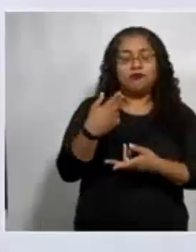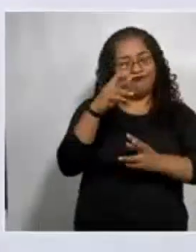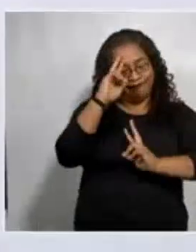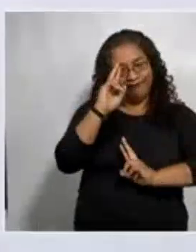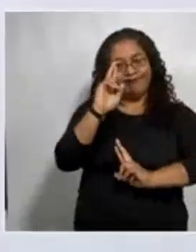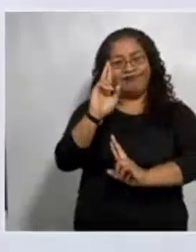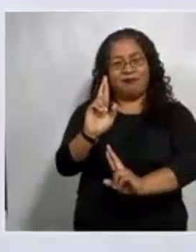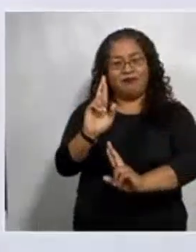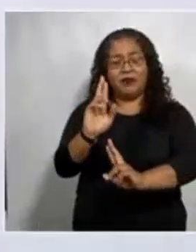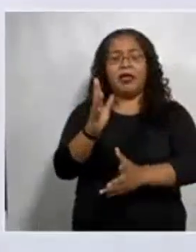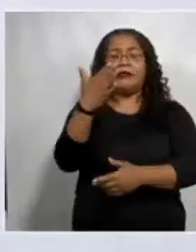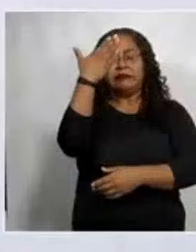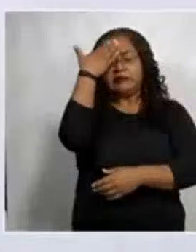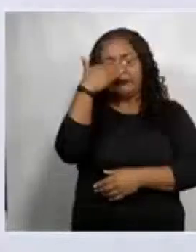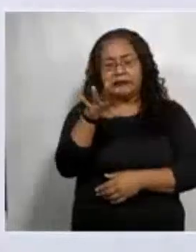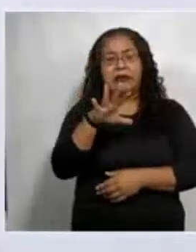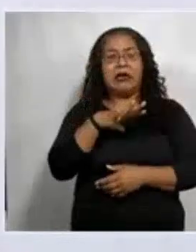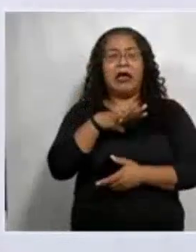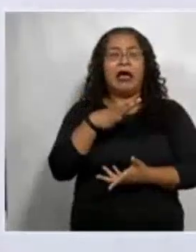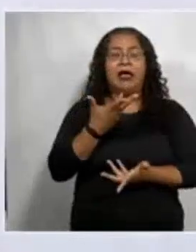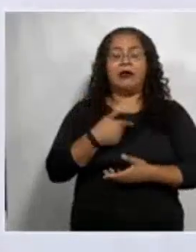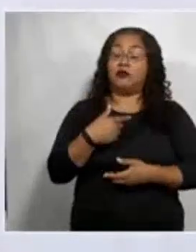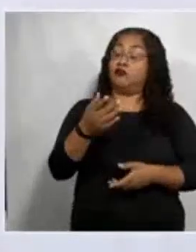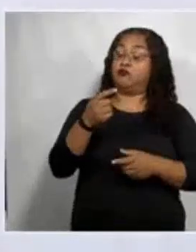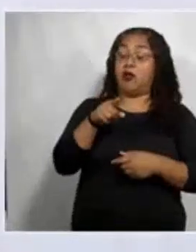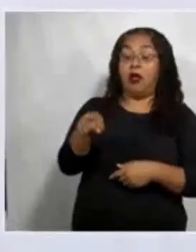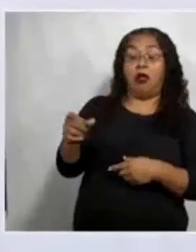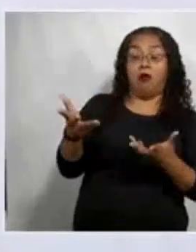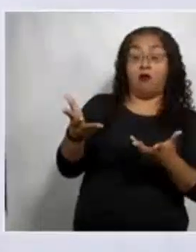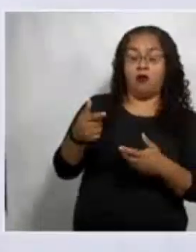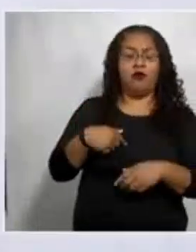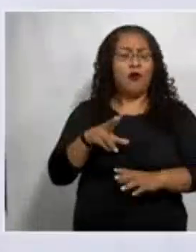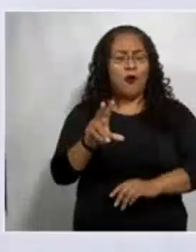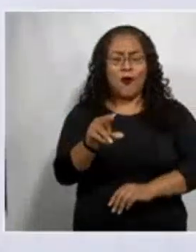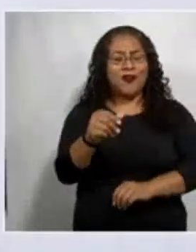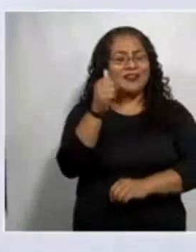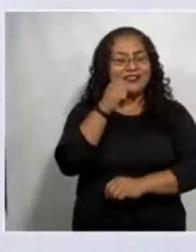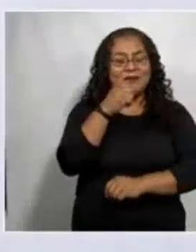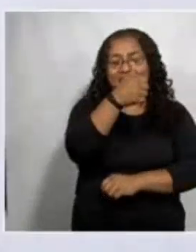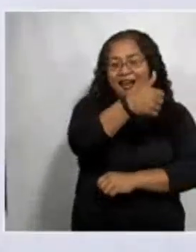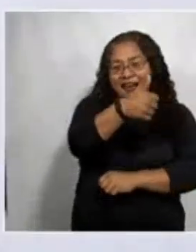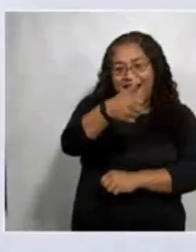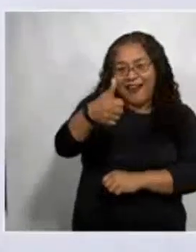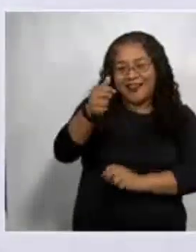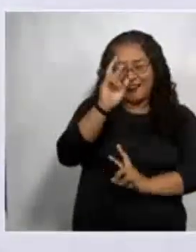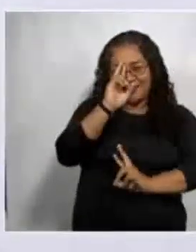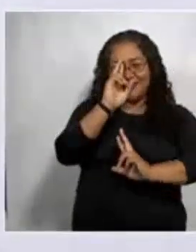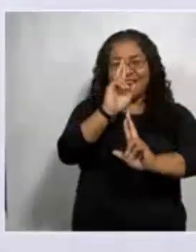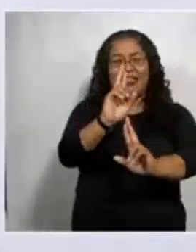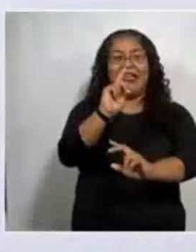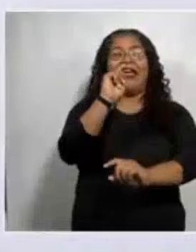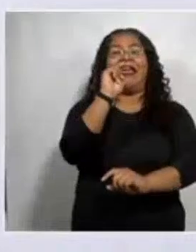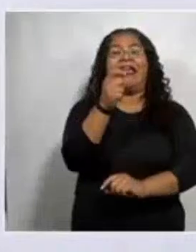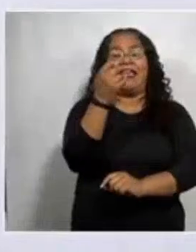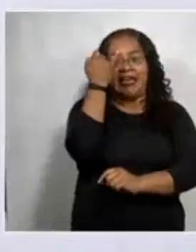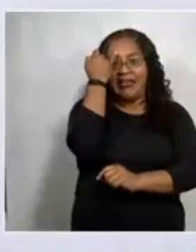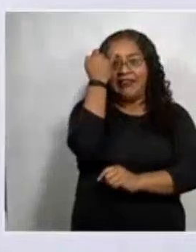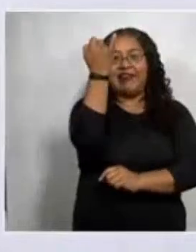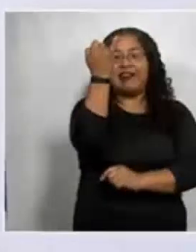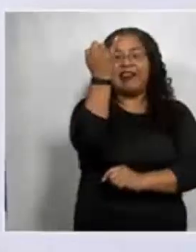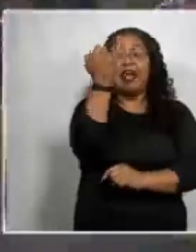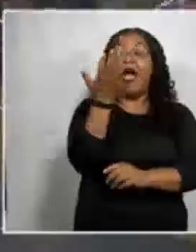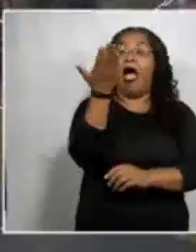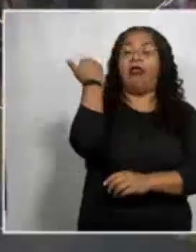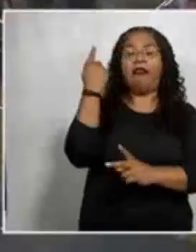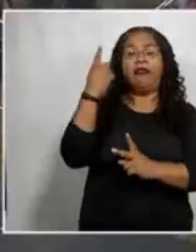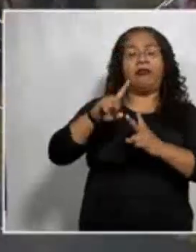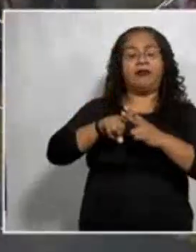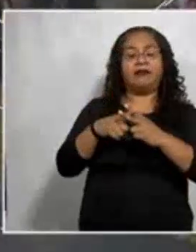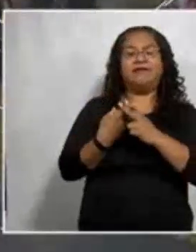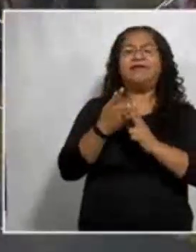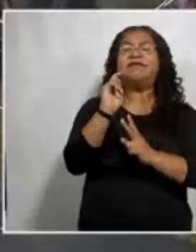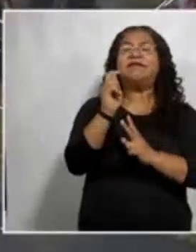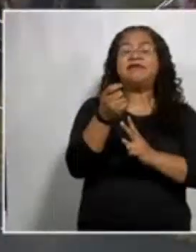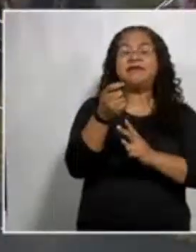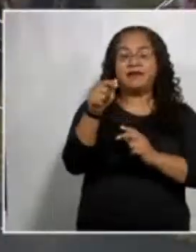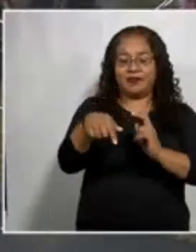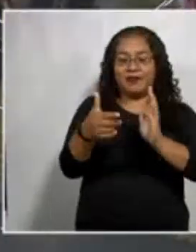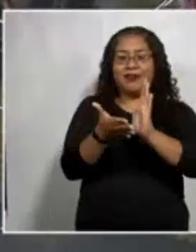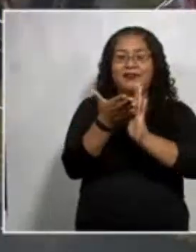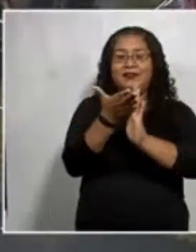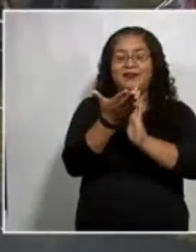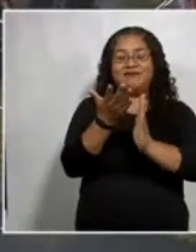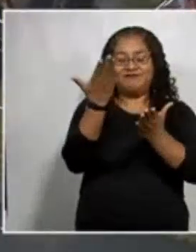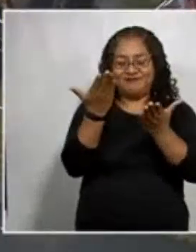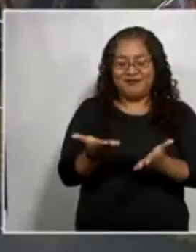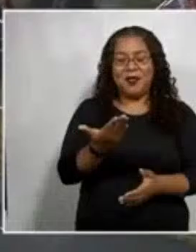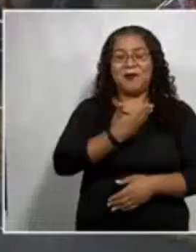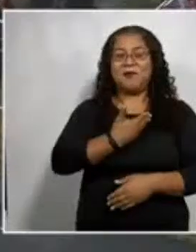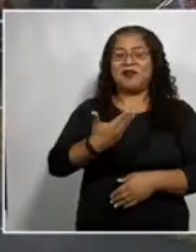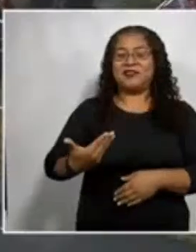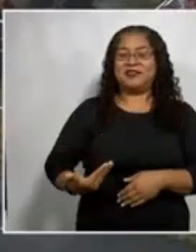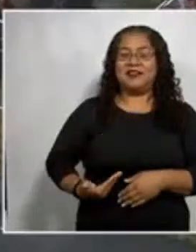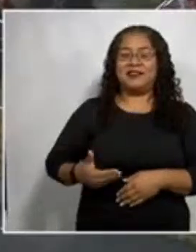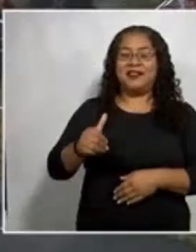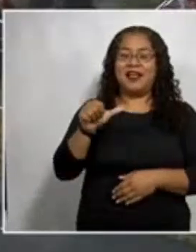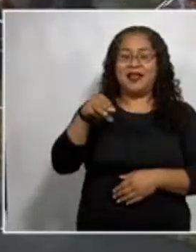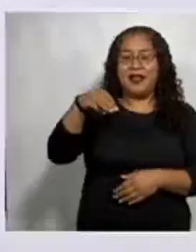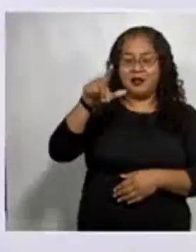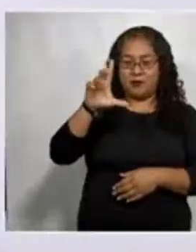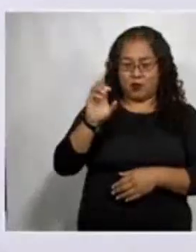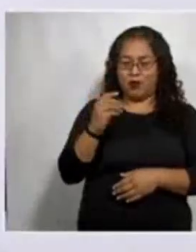a veces caravanas con sombrero ajeno. inicio el presidente Andrés Manuel López Obrador